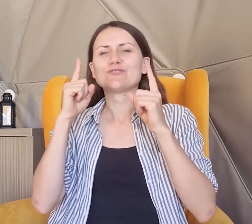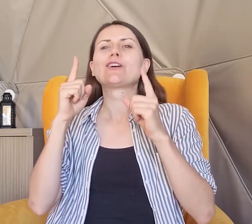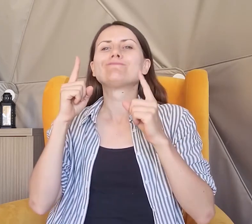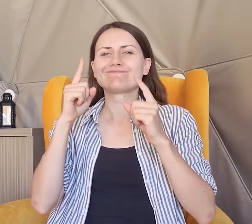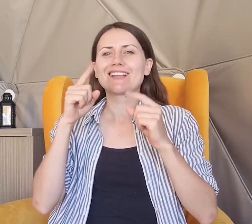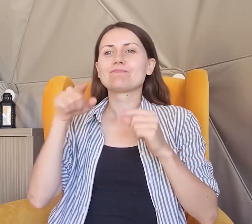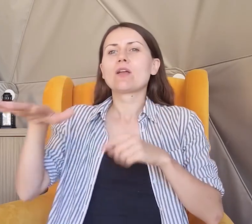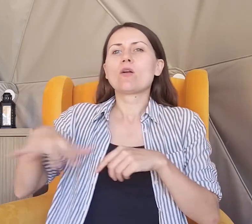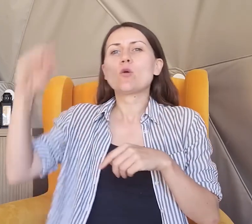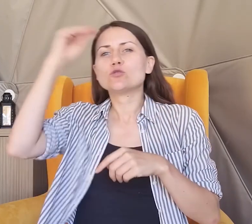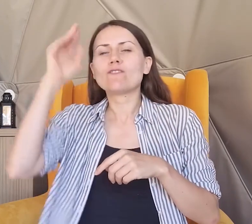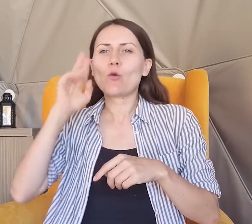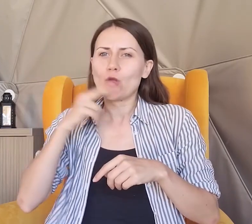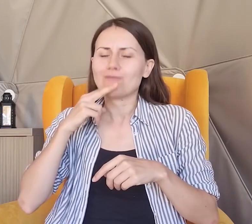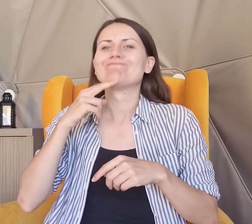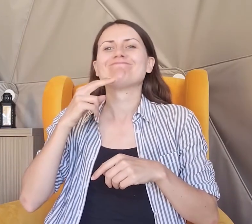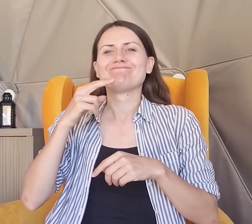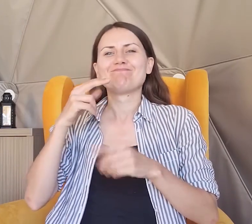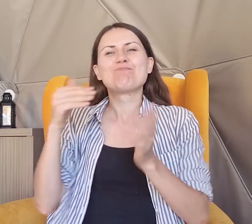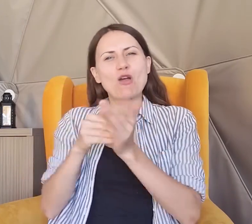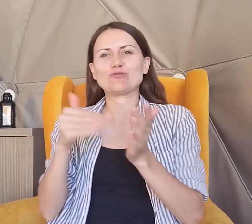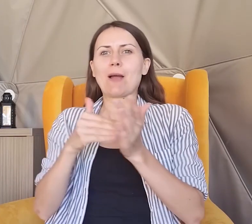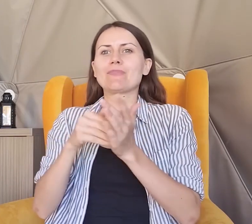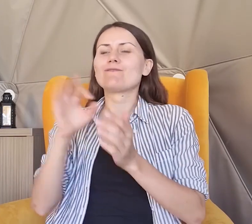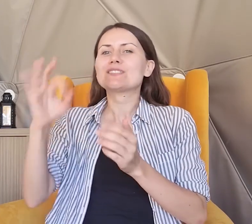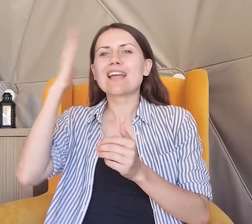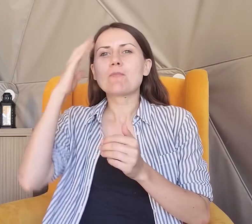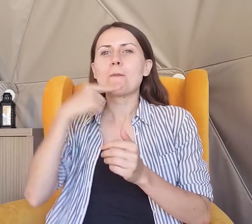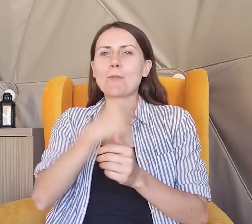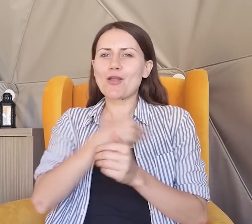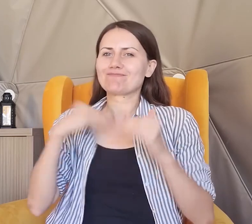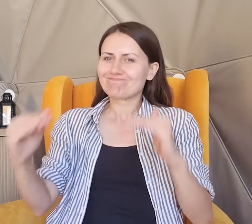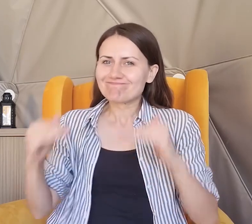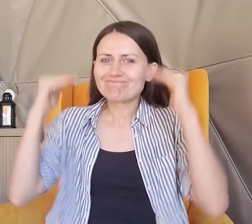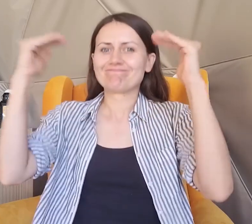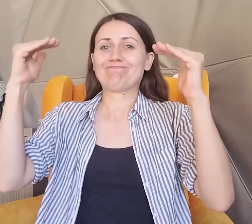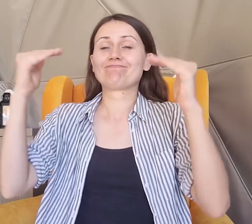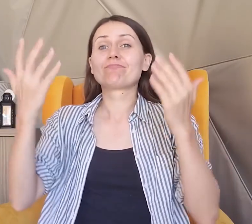wśród uczniów głuchych że potrzebne jest podnoszenie poziomu znajomości języka polskiego.